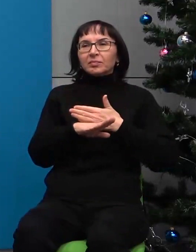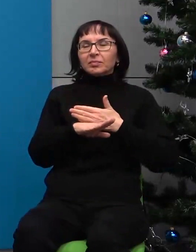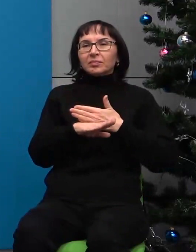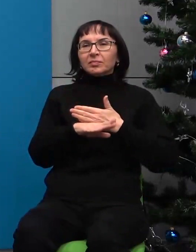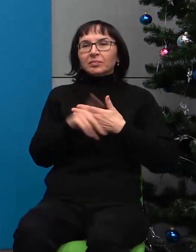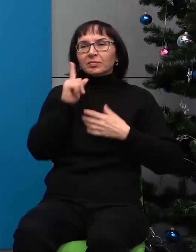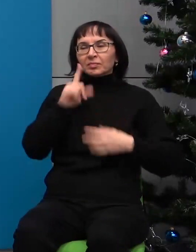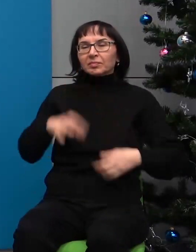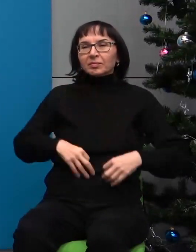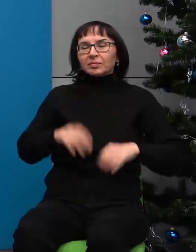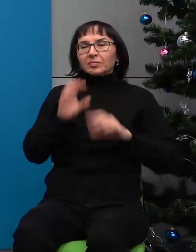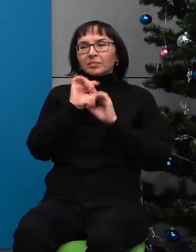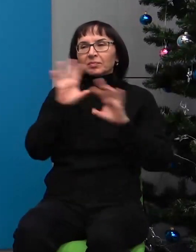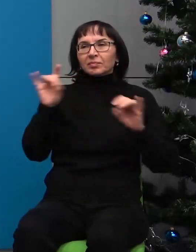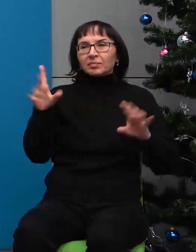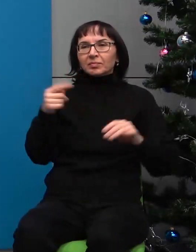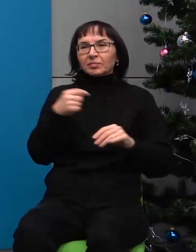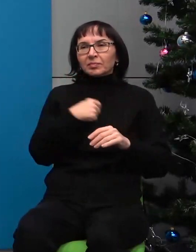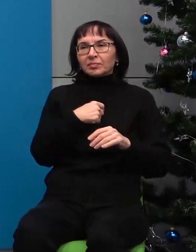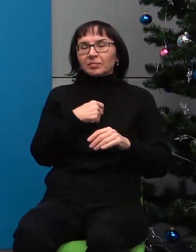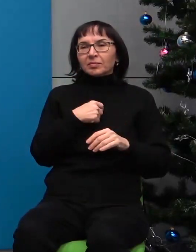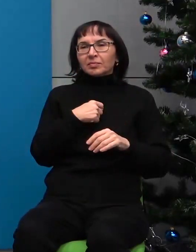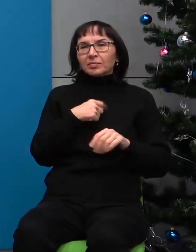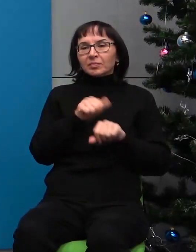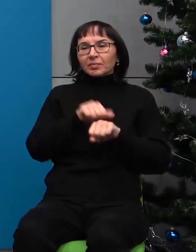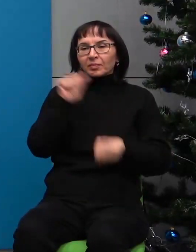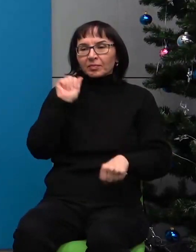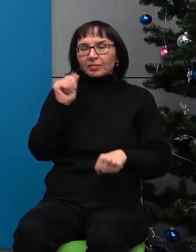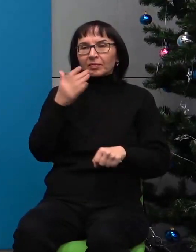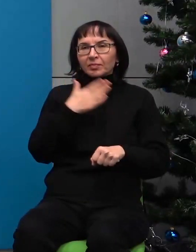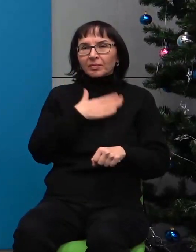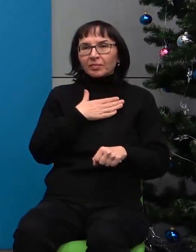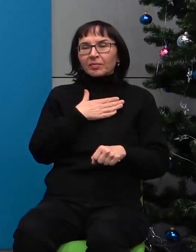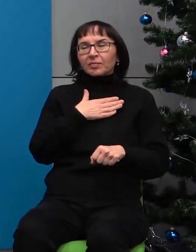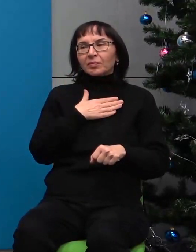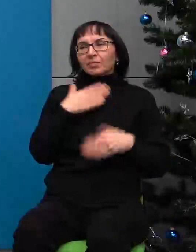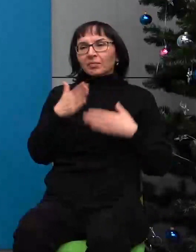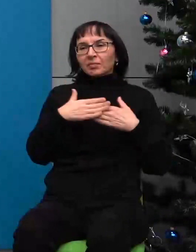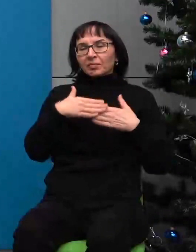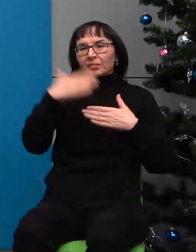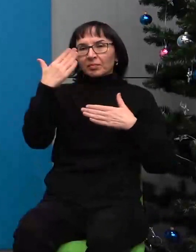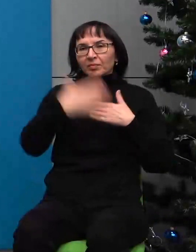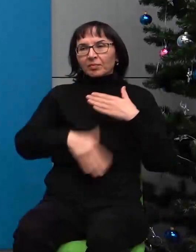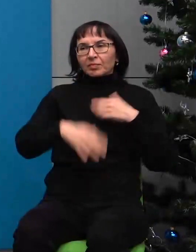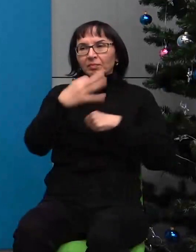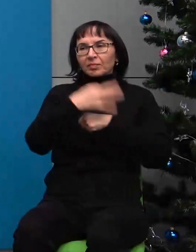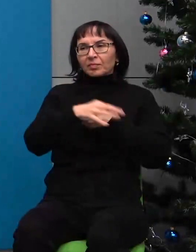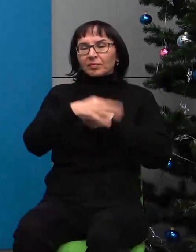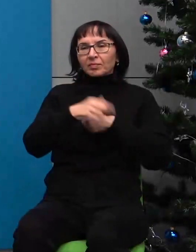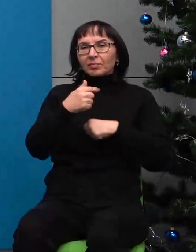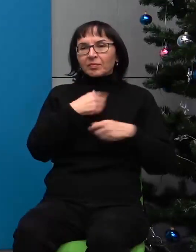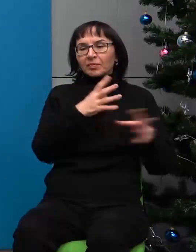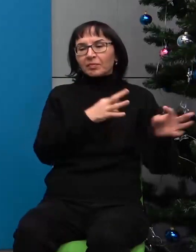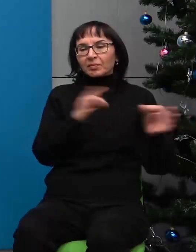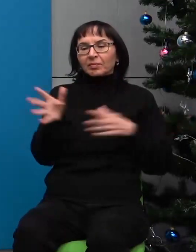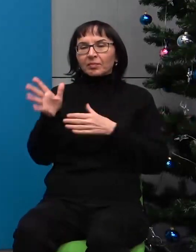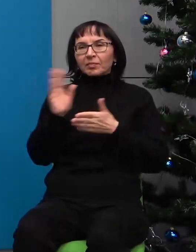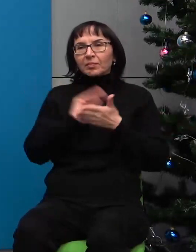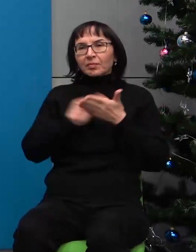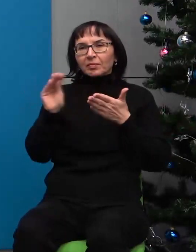bo ja tak naprawdę maturę w zasadzie mam dopiero, bo dopiero kończę studia. I ja nagle mam pisać biografię polskiego pisarza.